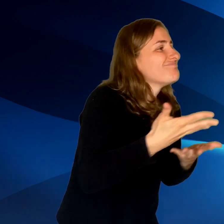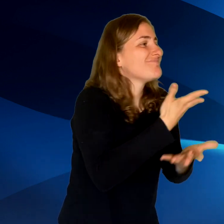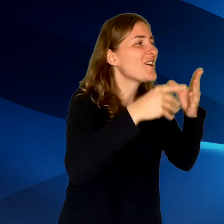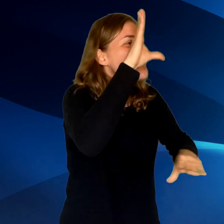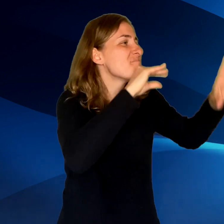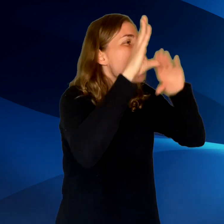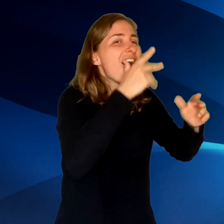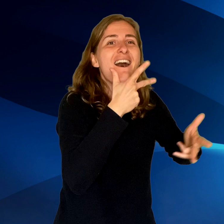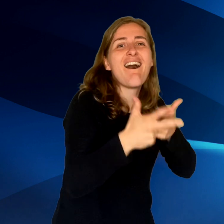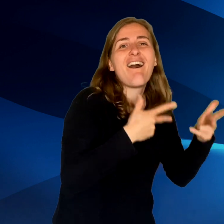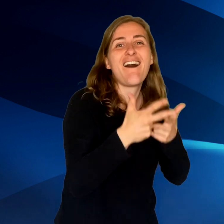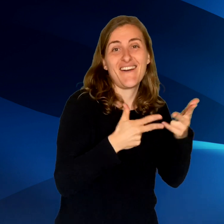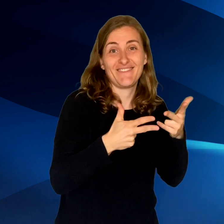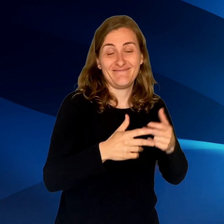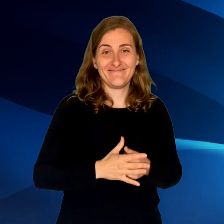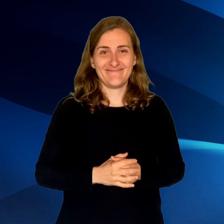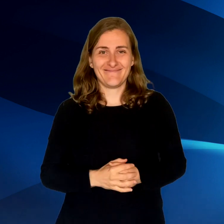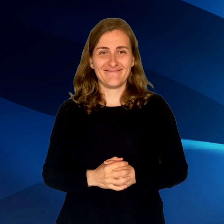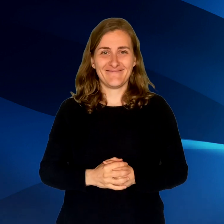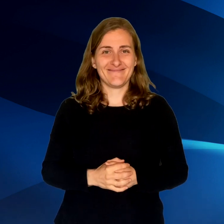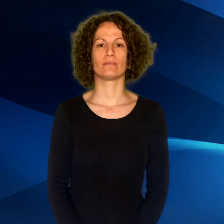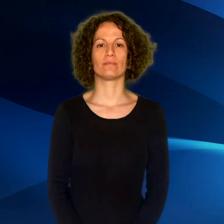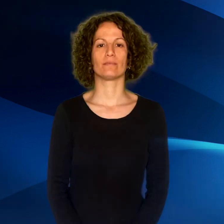passaggio essenziale per poter mettere in pratica quanto imparato in classe.”